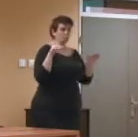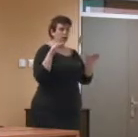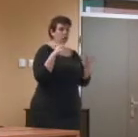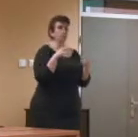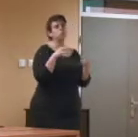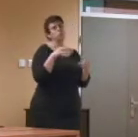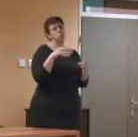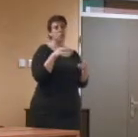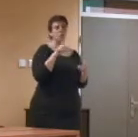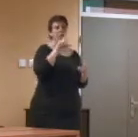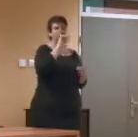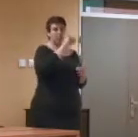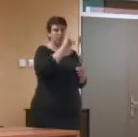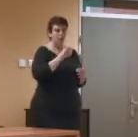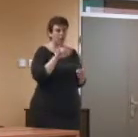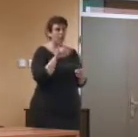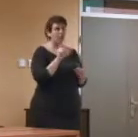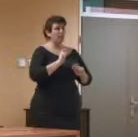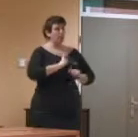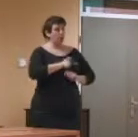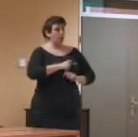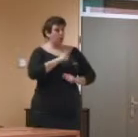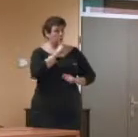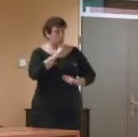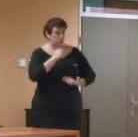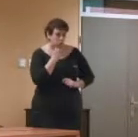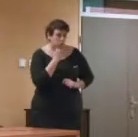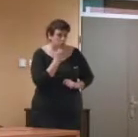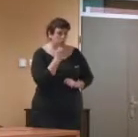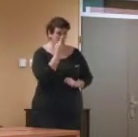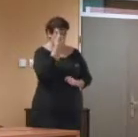una comisión..." En aquel momento sabíamos que Sánchez Lázaro era un senador del PP, hoy